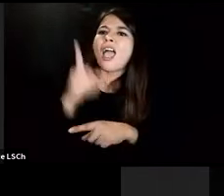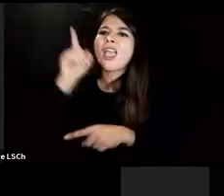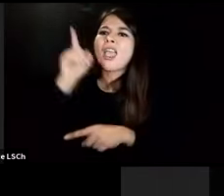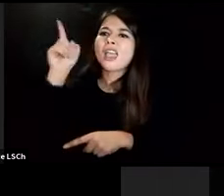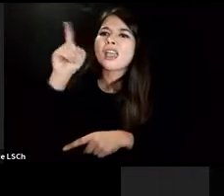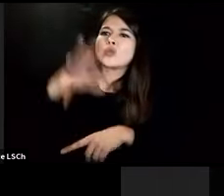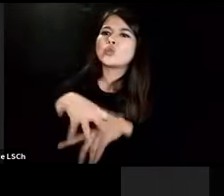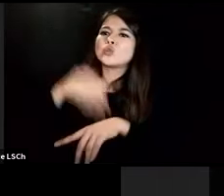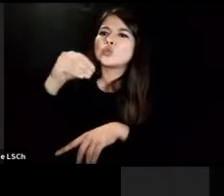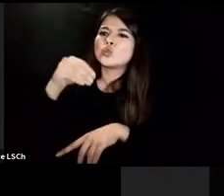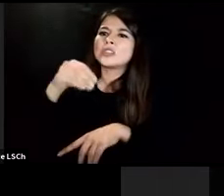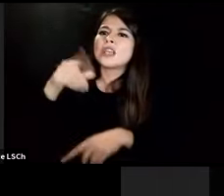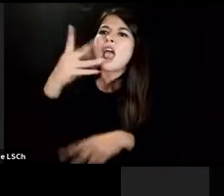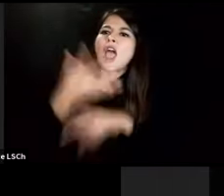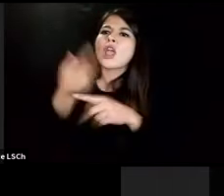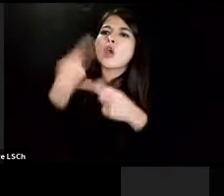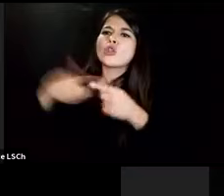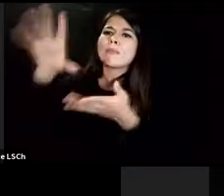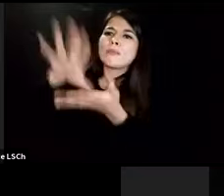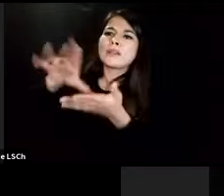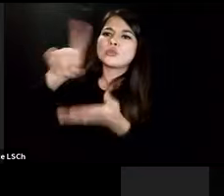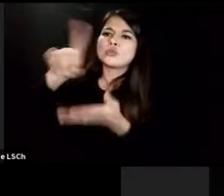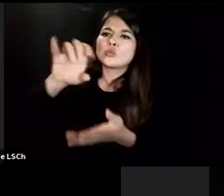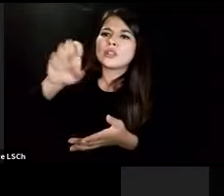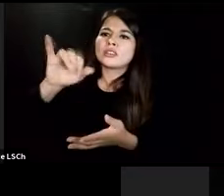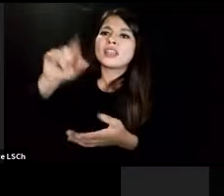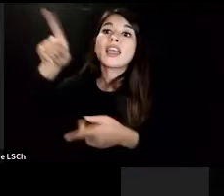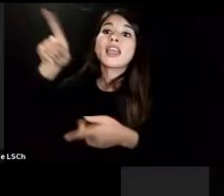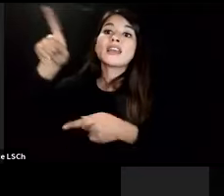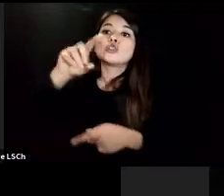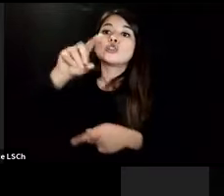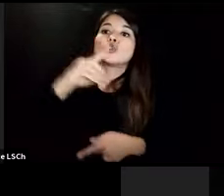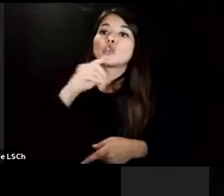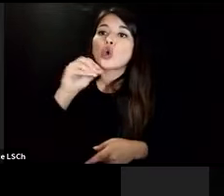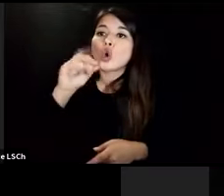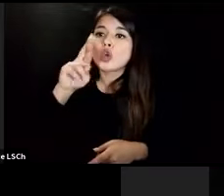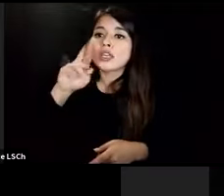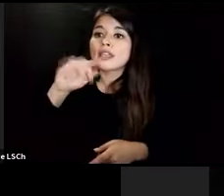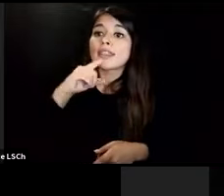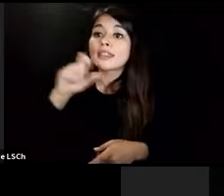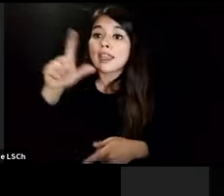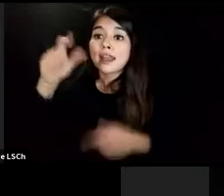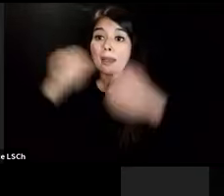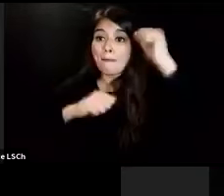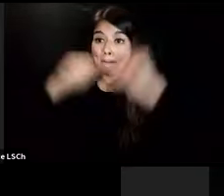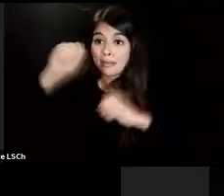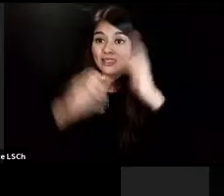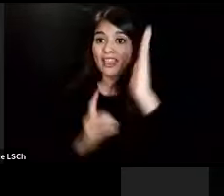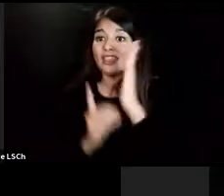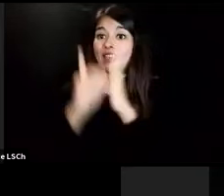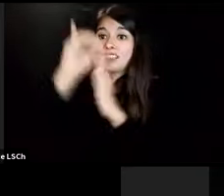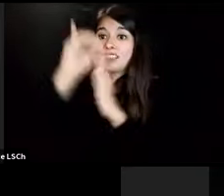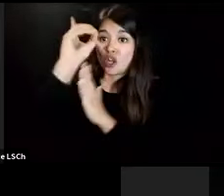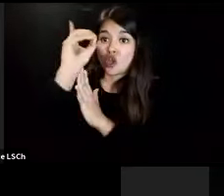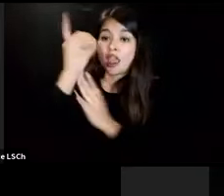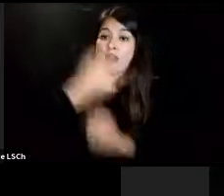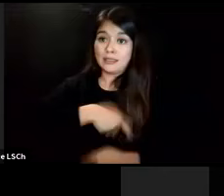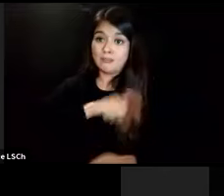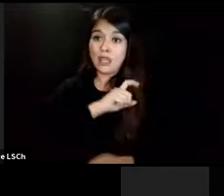se llama Storytel que se ha encargado particularmente de desarrollar audiolibros en español, y que tiene